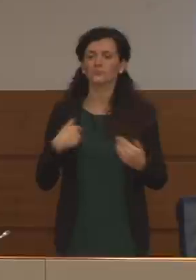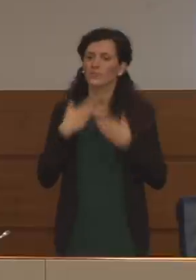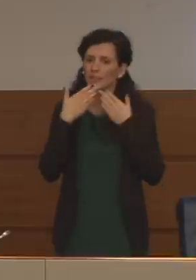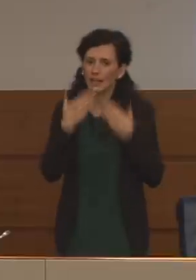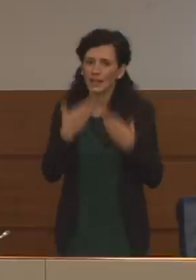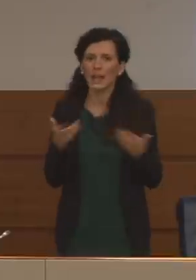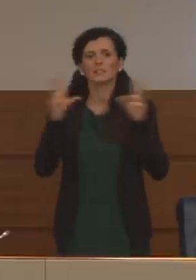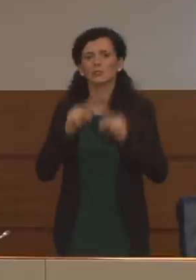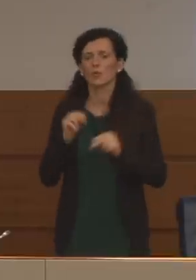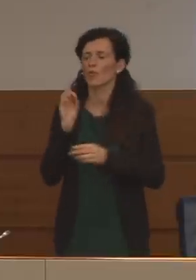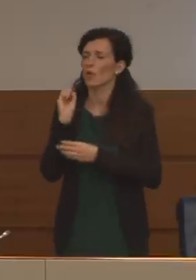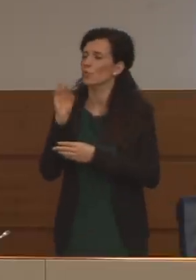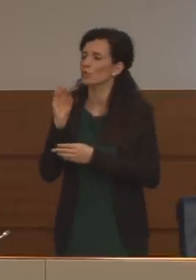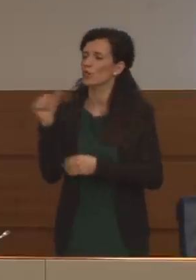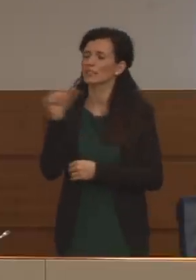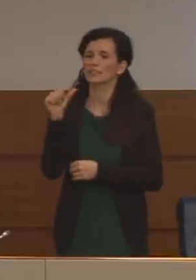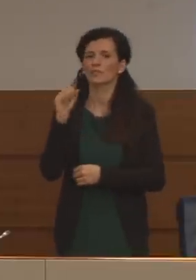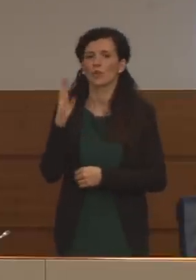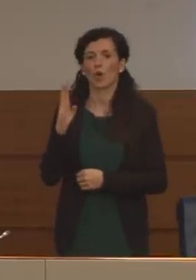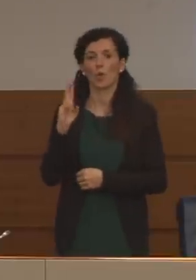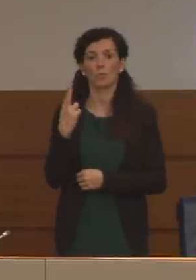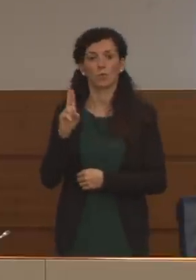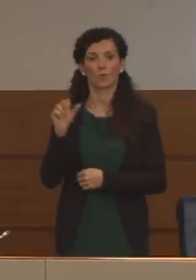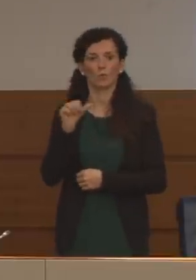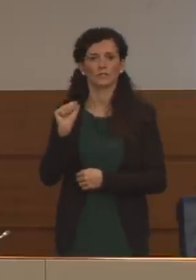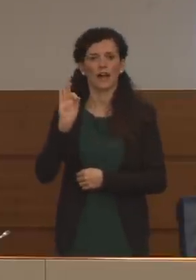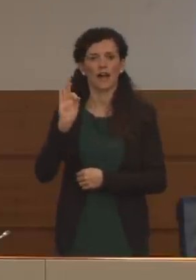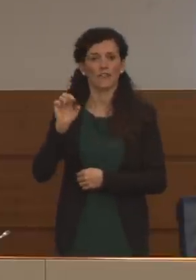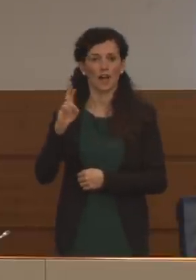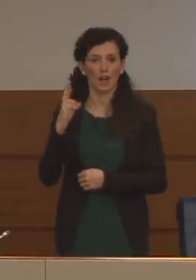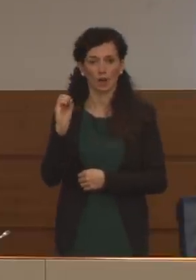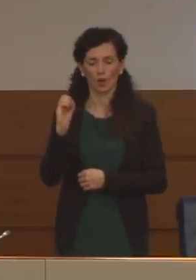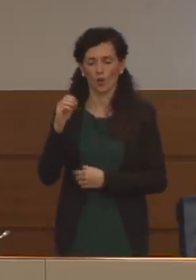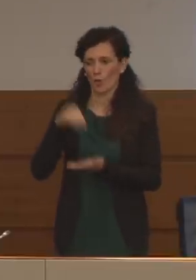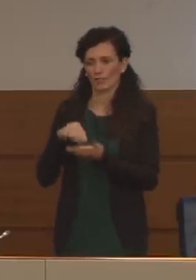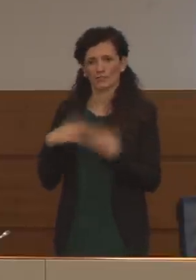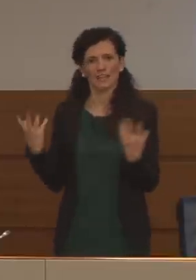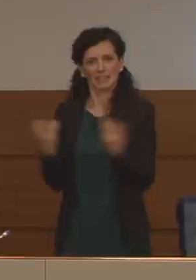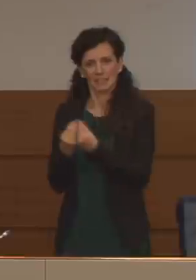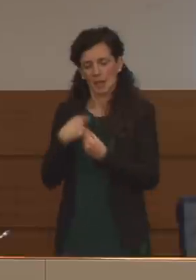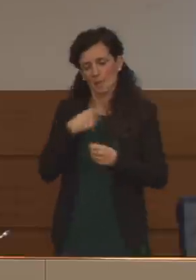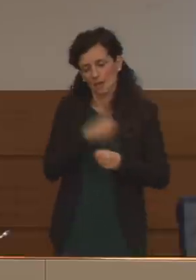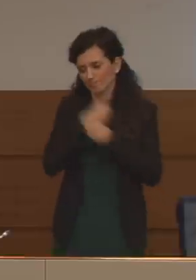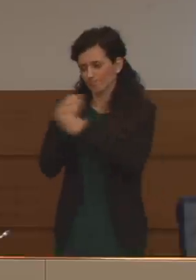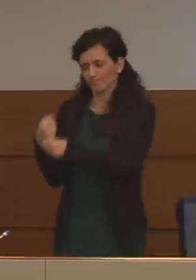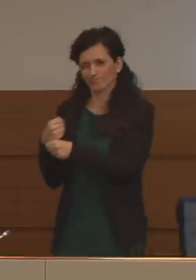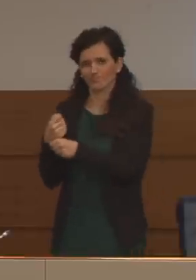volta il professor Silvio Brusaferro che è qui con me e gli do la parola.